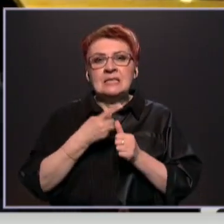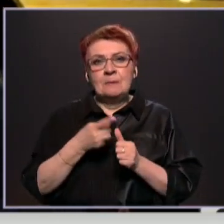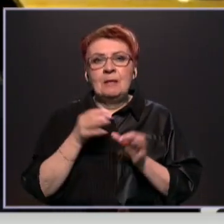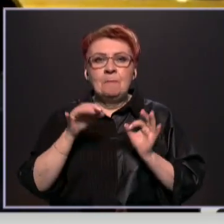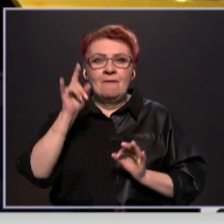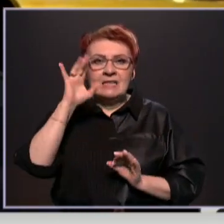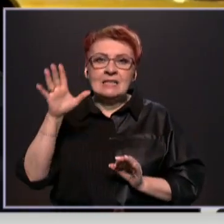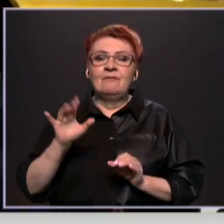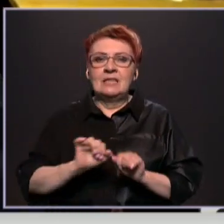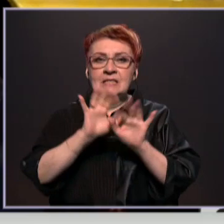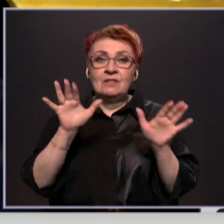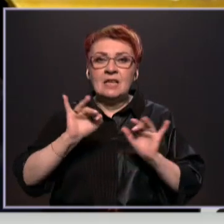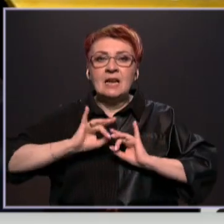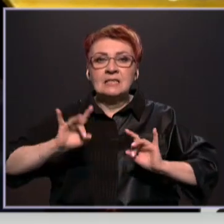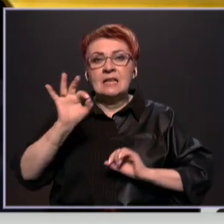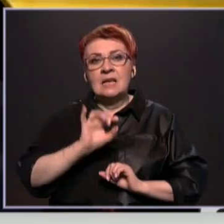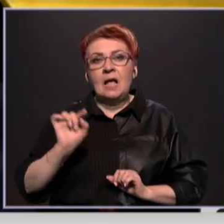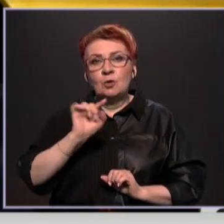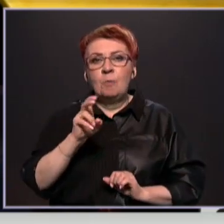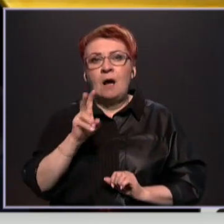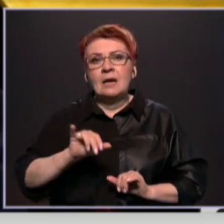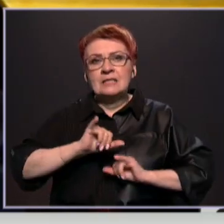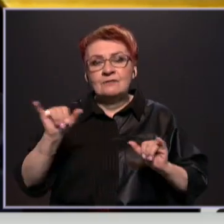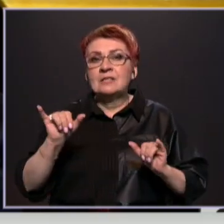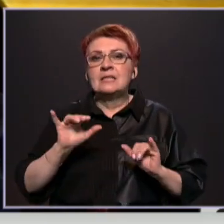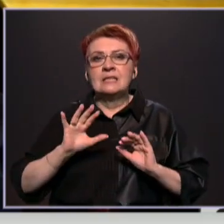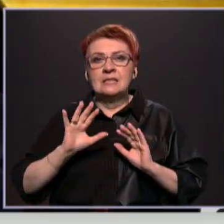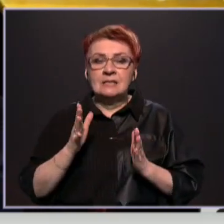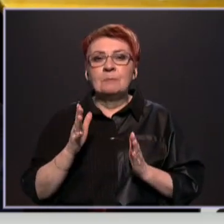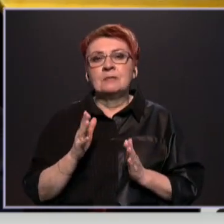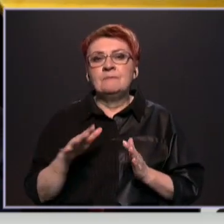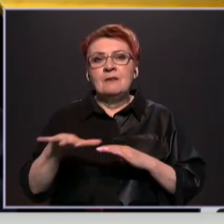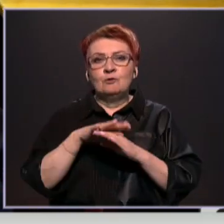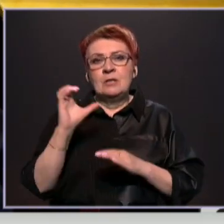и рассказывать о том как развиваются события в зоне проведения своего Вероника тебе слово